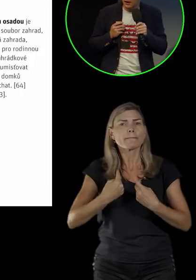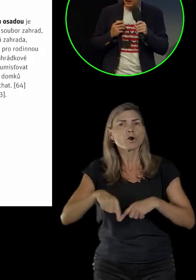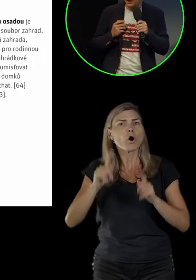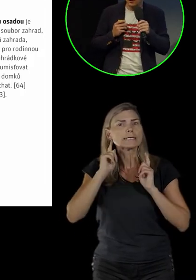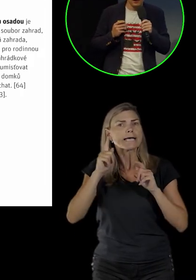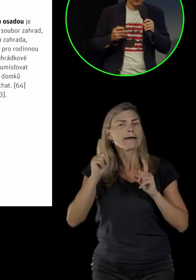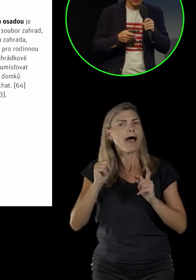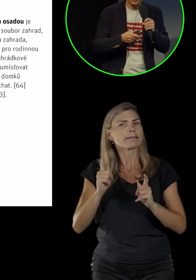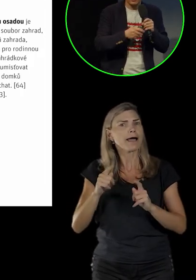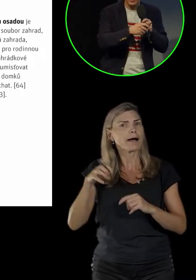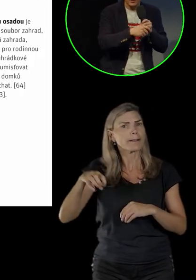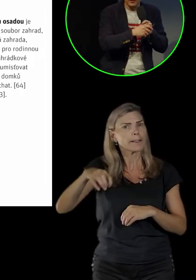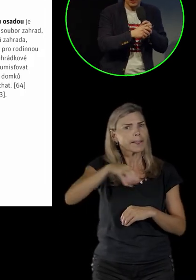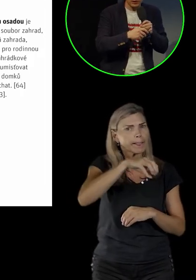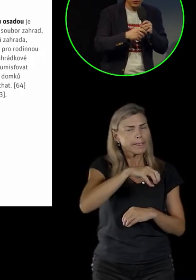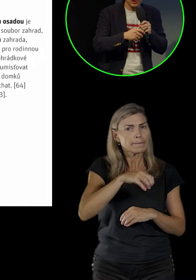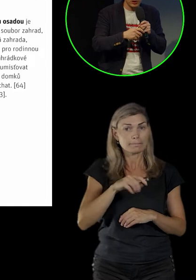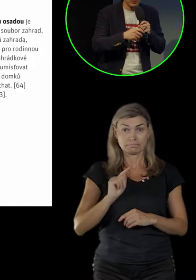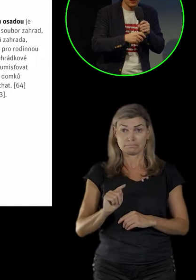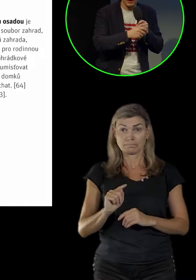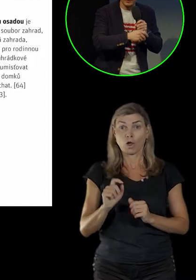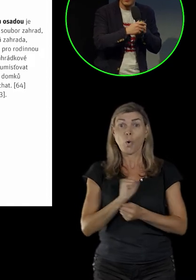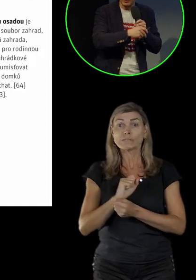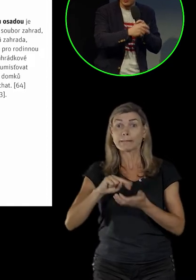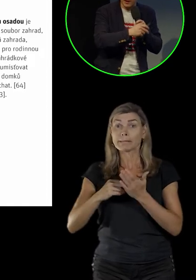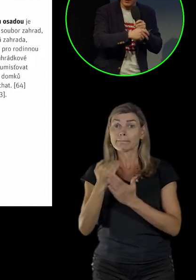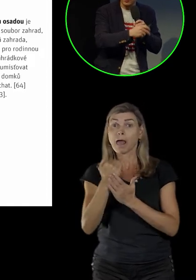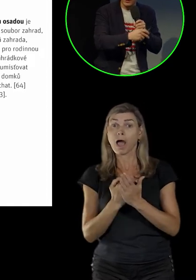A to je něco, co nenajdete v regulativu územního plánu, ale my používáme ty ostatní